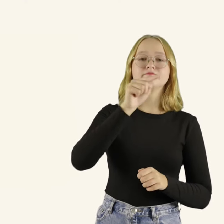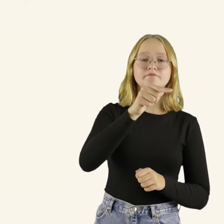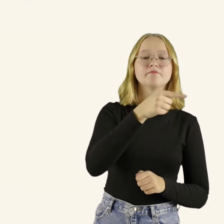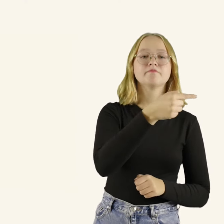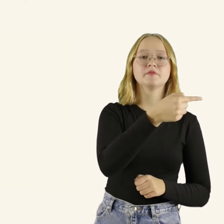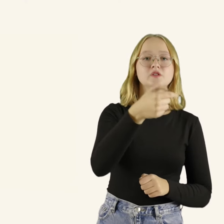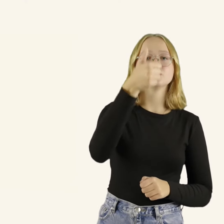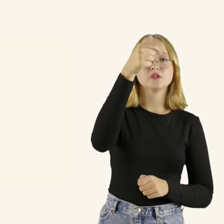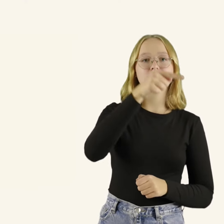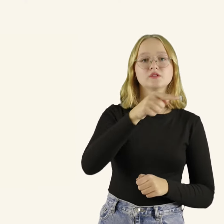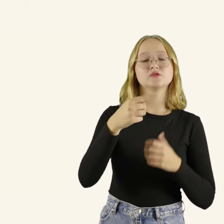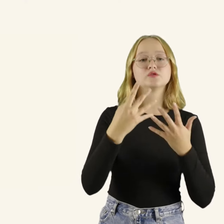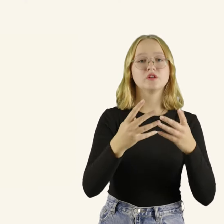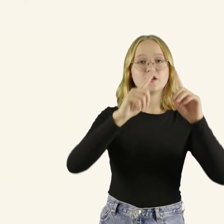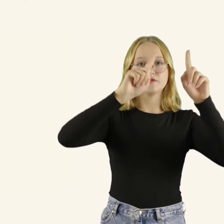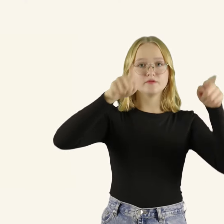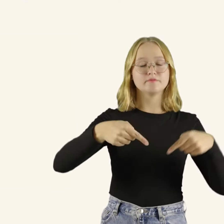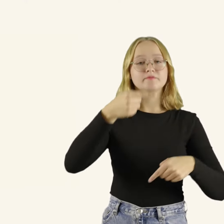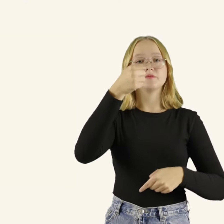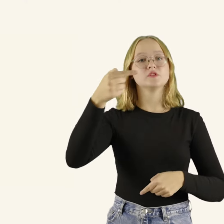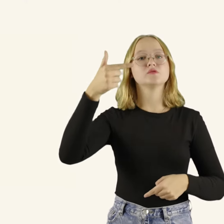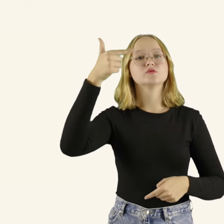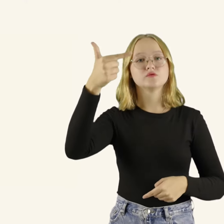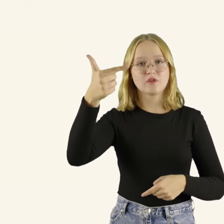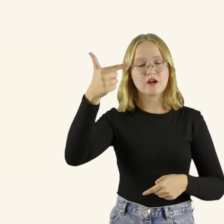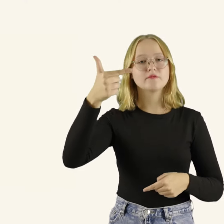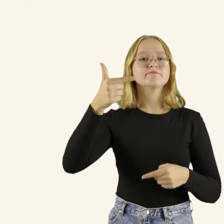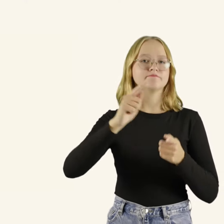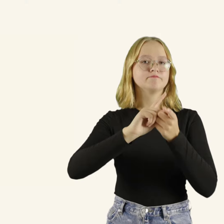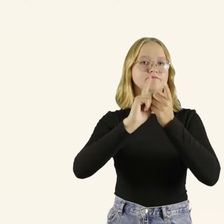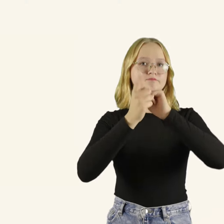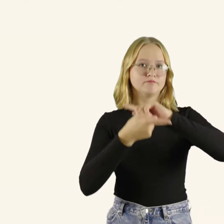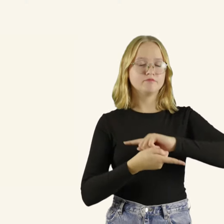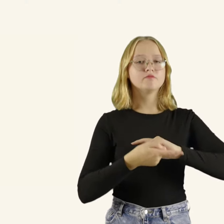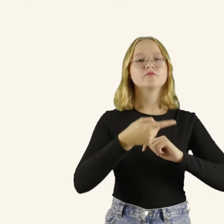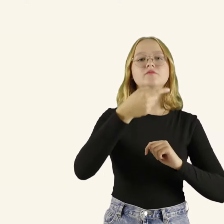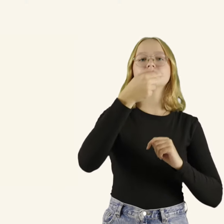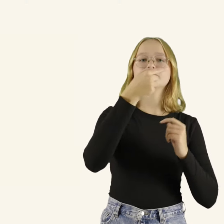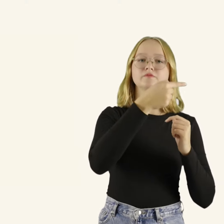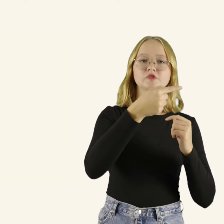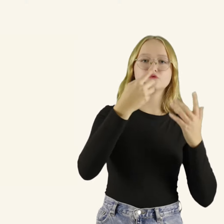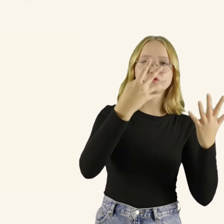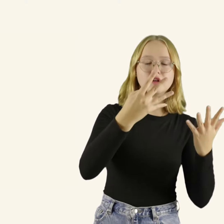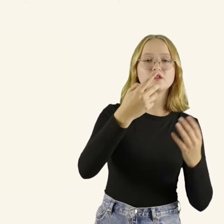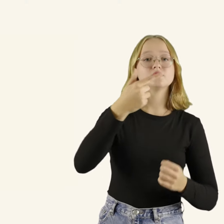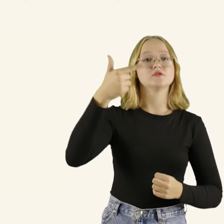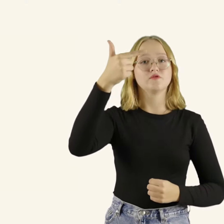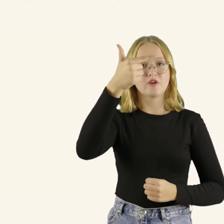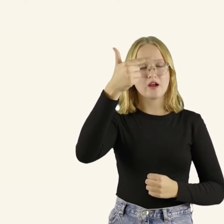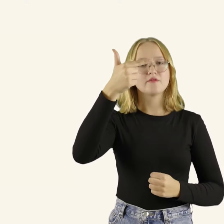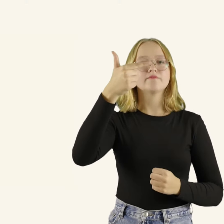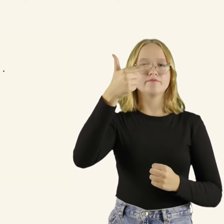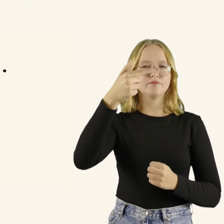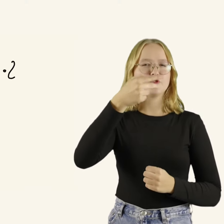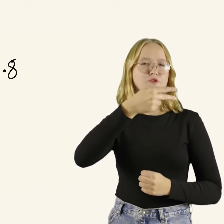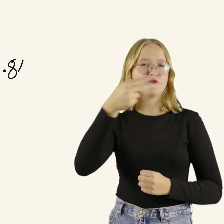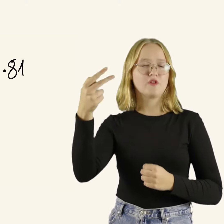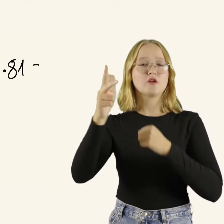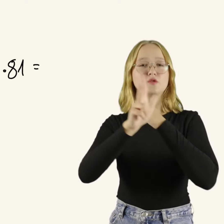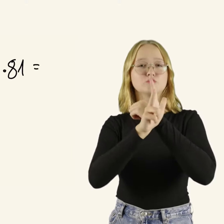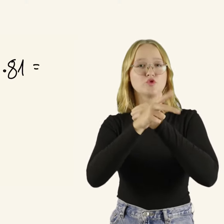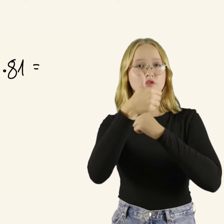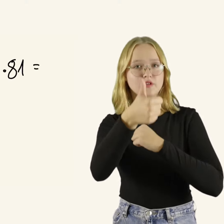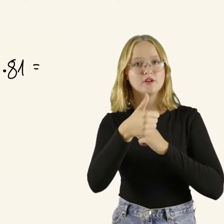w mianowniku potęgę możemy zapisać jako (-9)²=81,